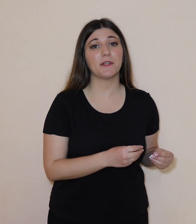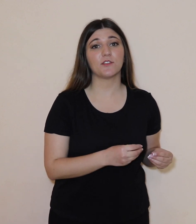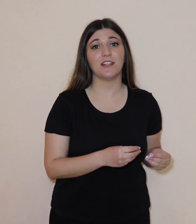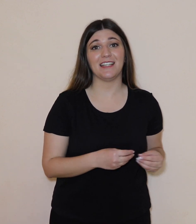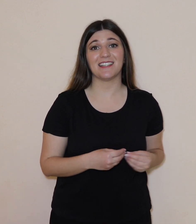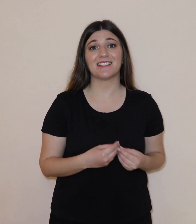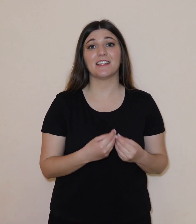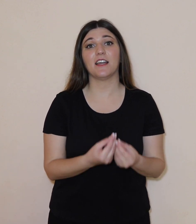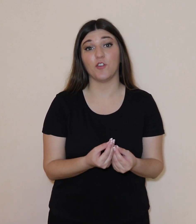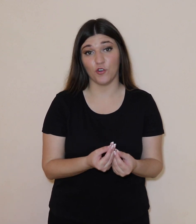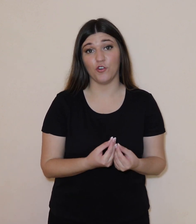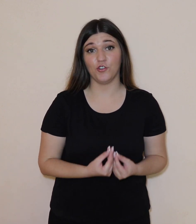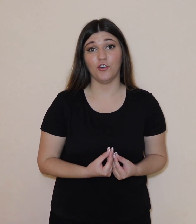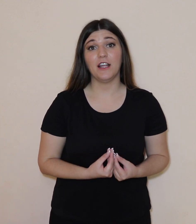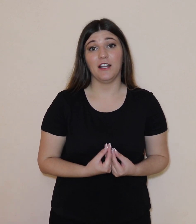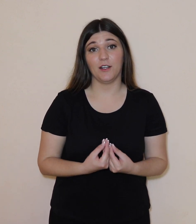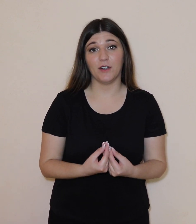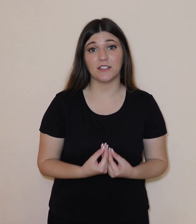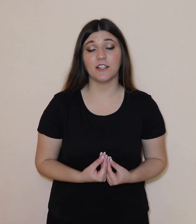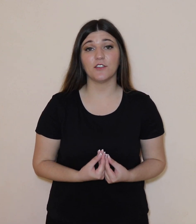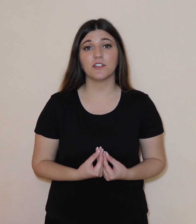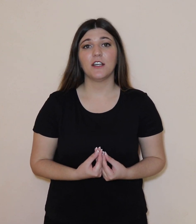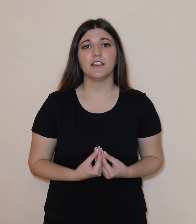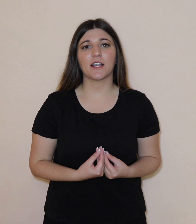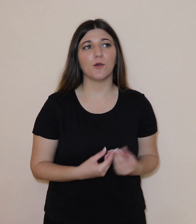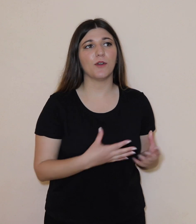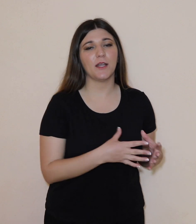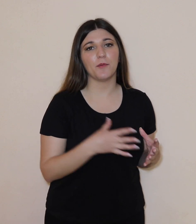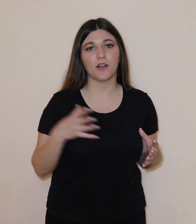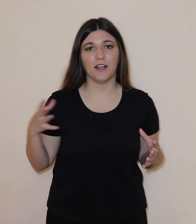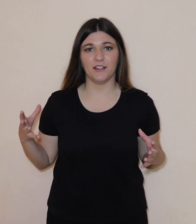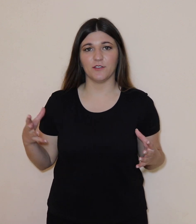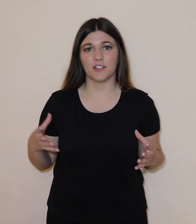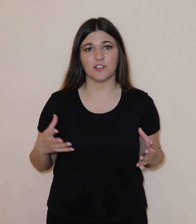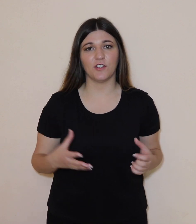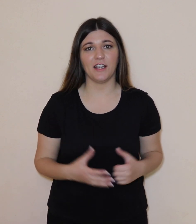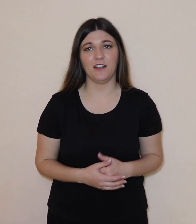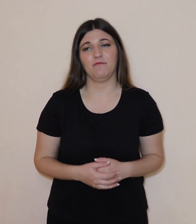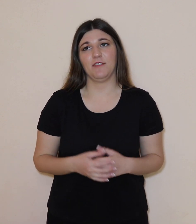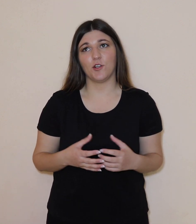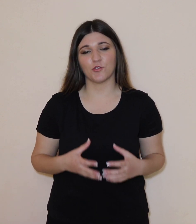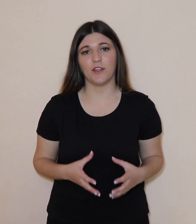persona les ha enseñado o no la lengua de signos y aquí hubo una época en nuestra historia -incluso a